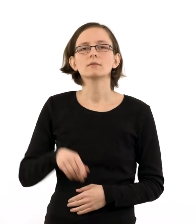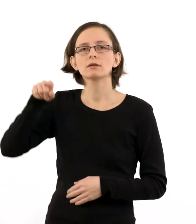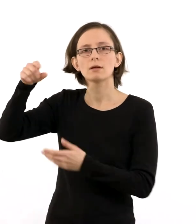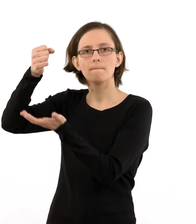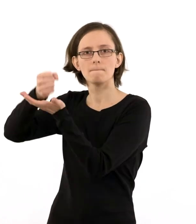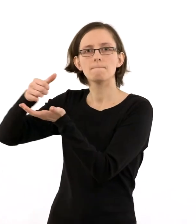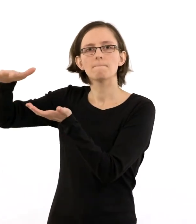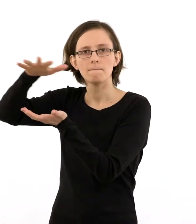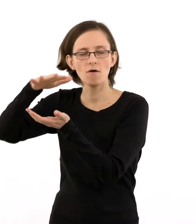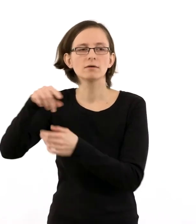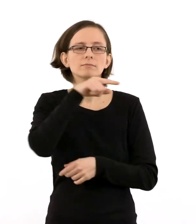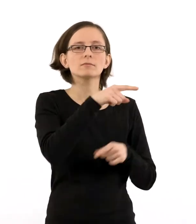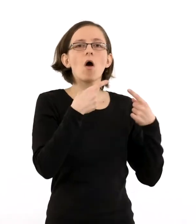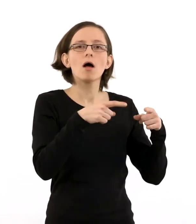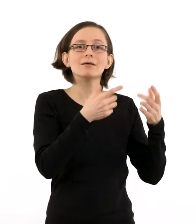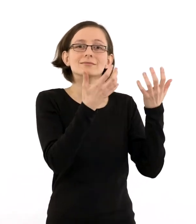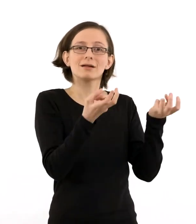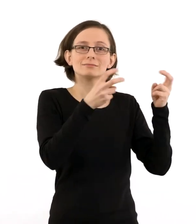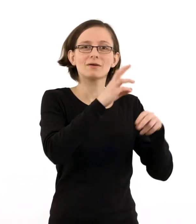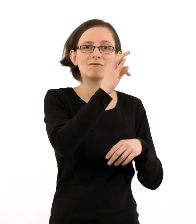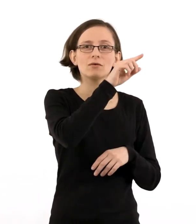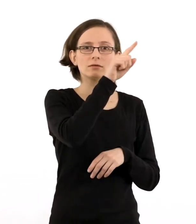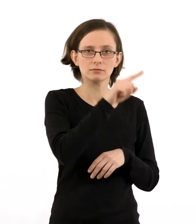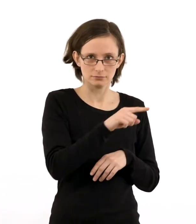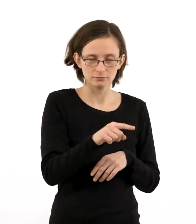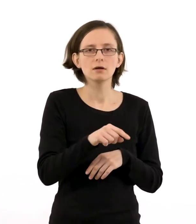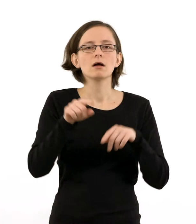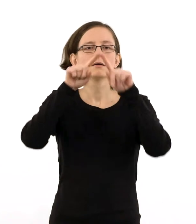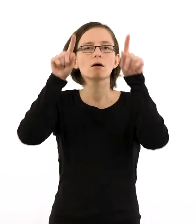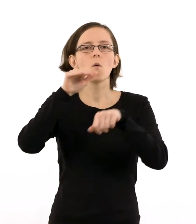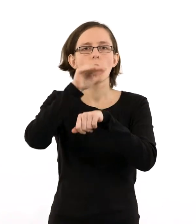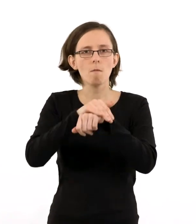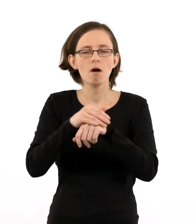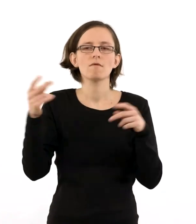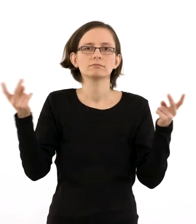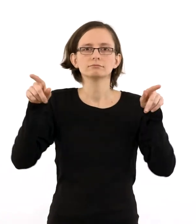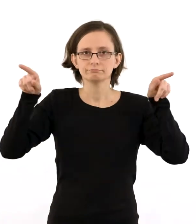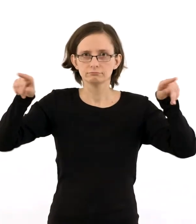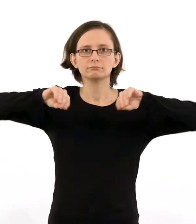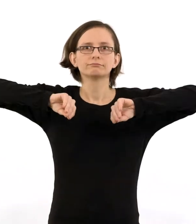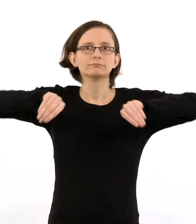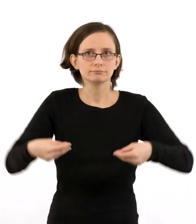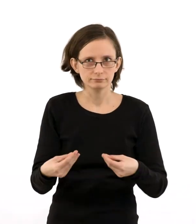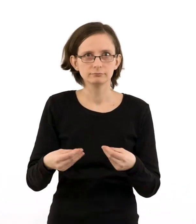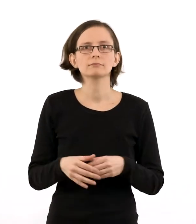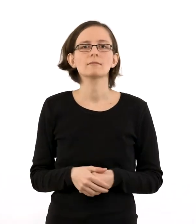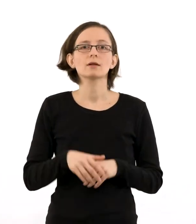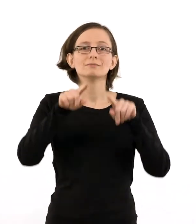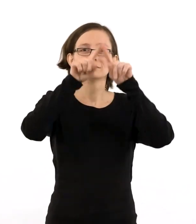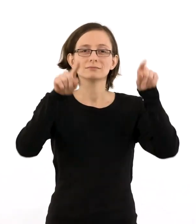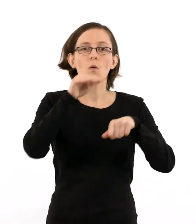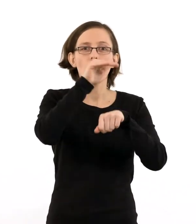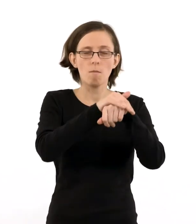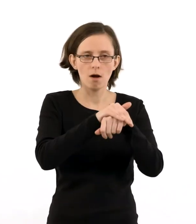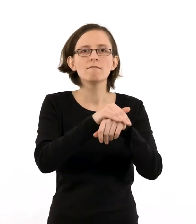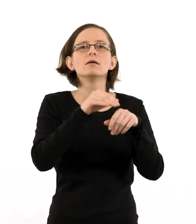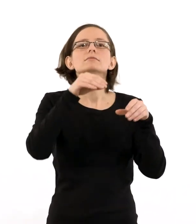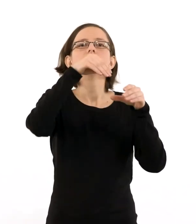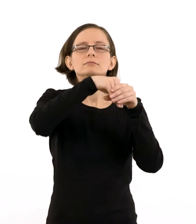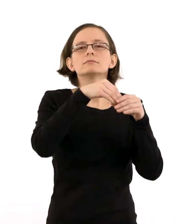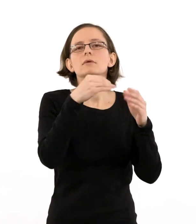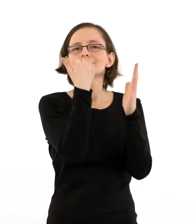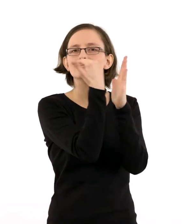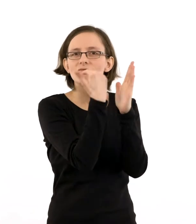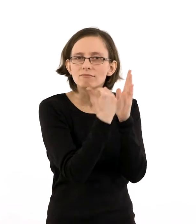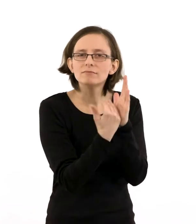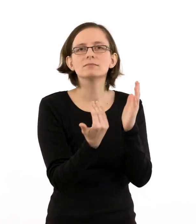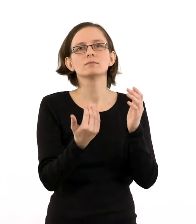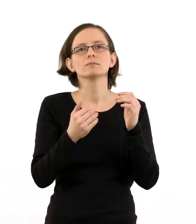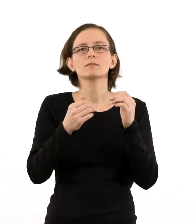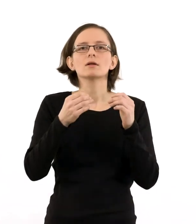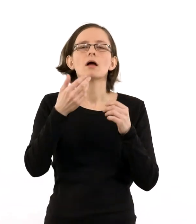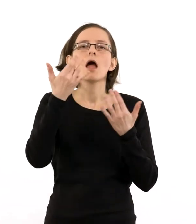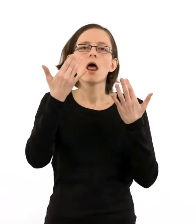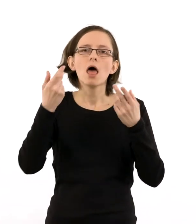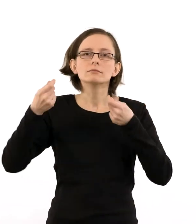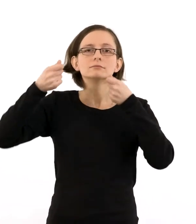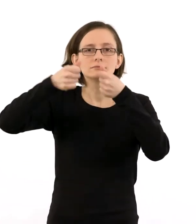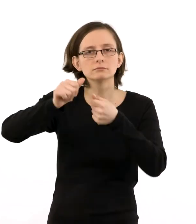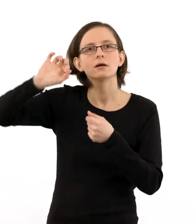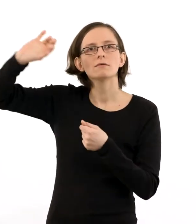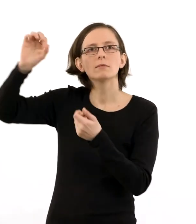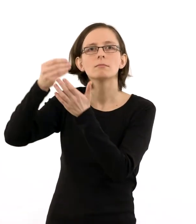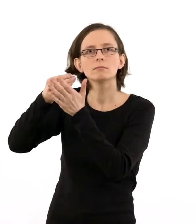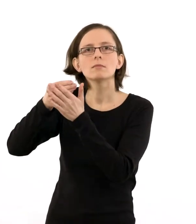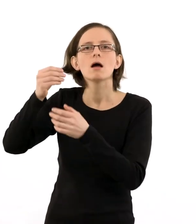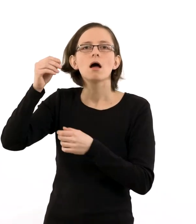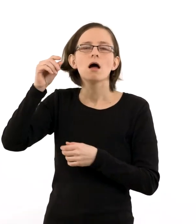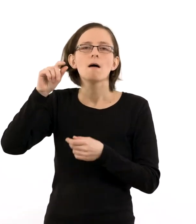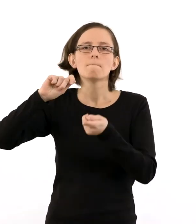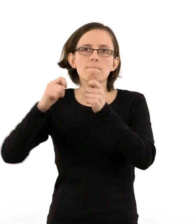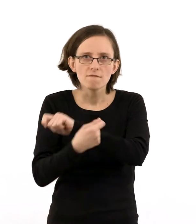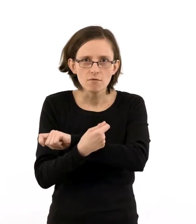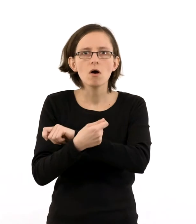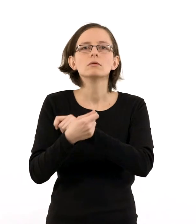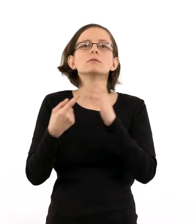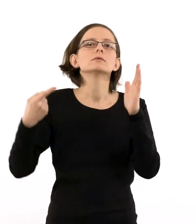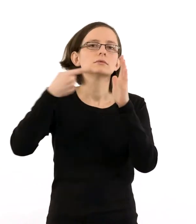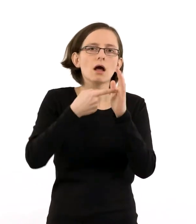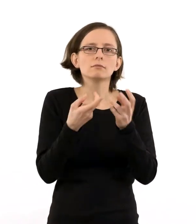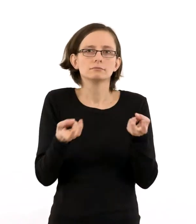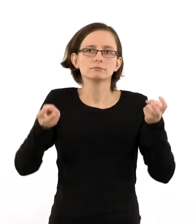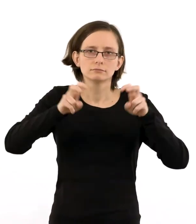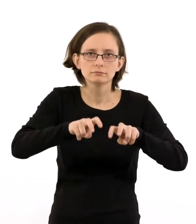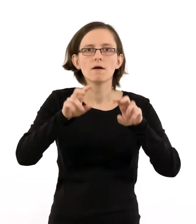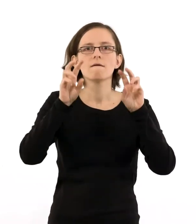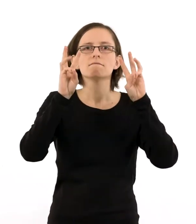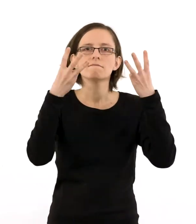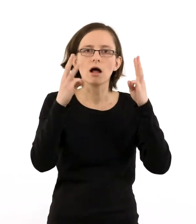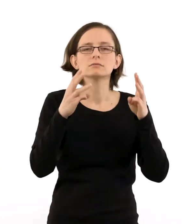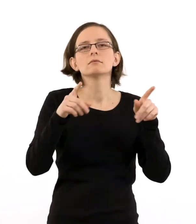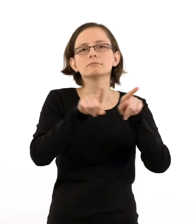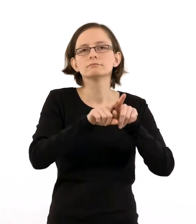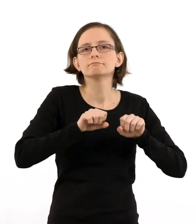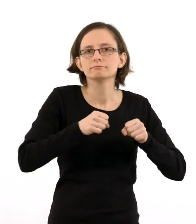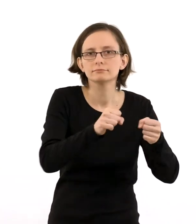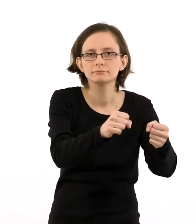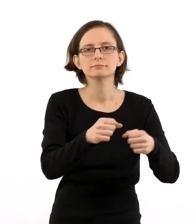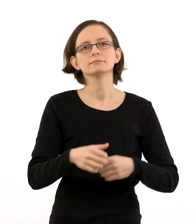Powiat zawiera z organizacją umowę, która określa warunki i wysokość dofinansowania ze środków PFRON na utworzenie warsztatów i ich funkcjonowanie.